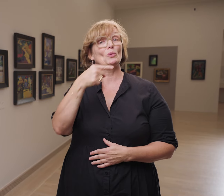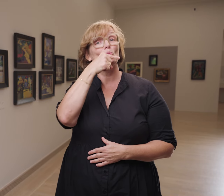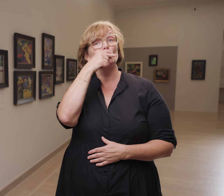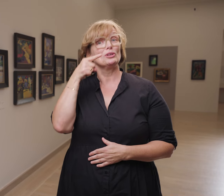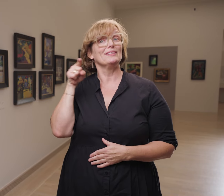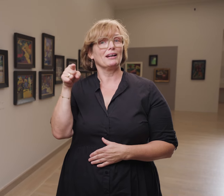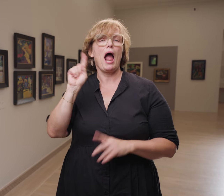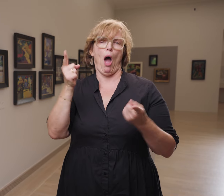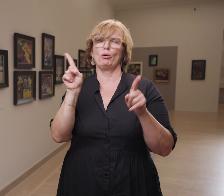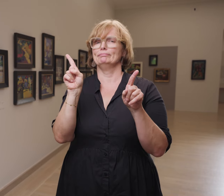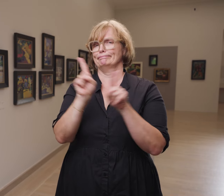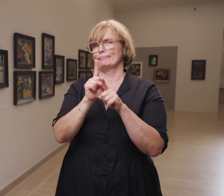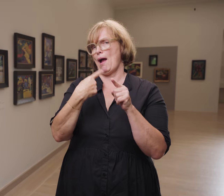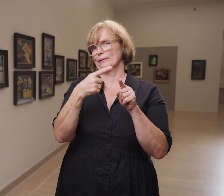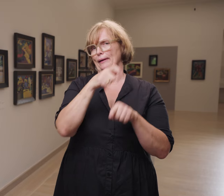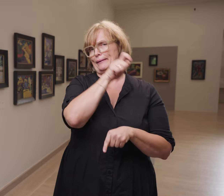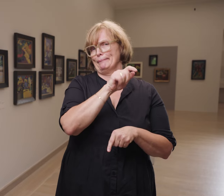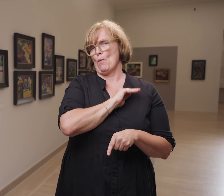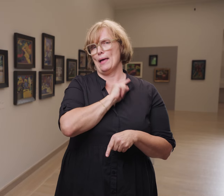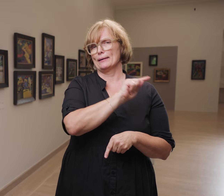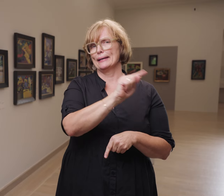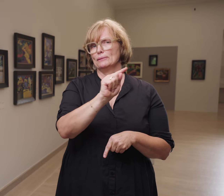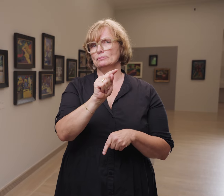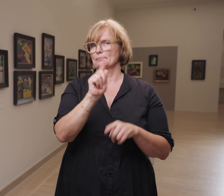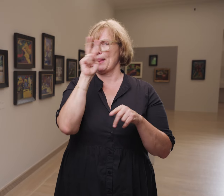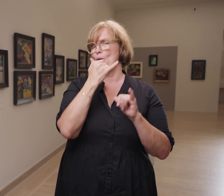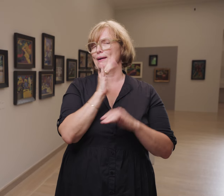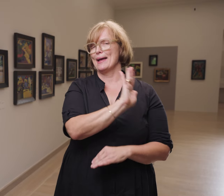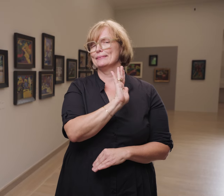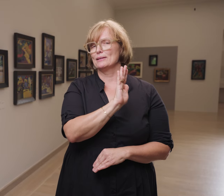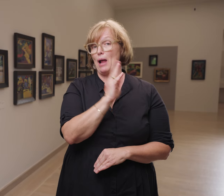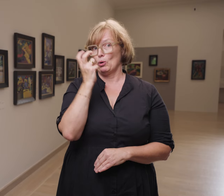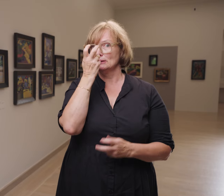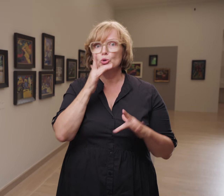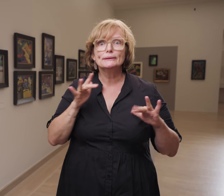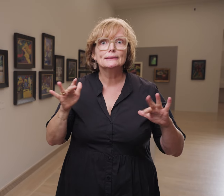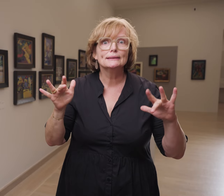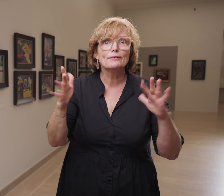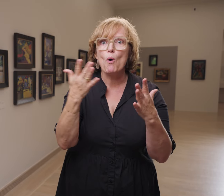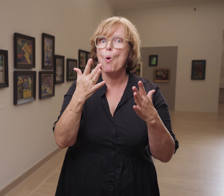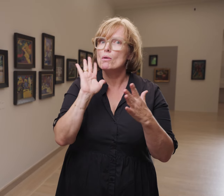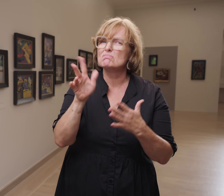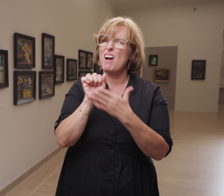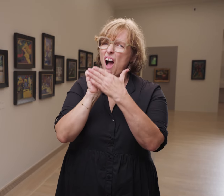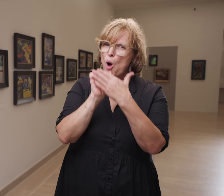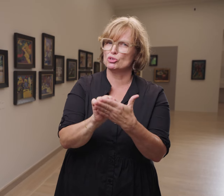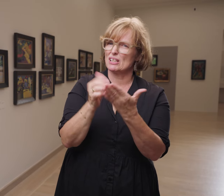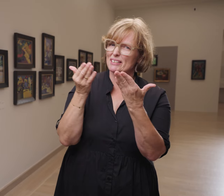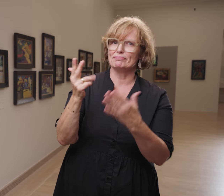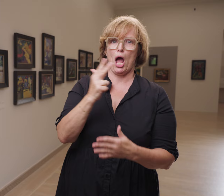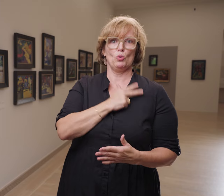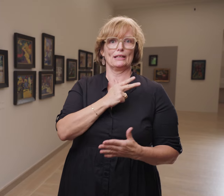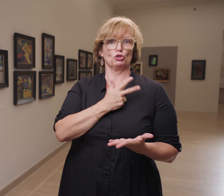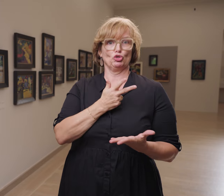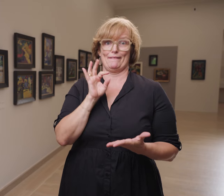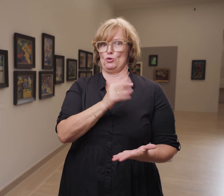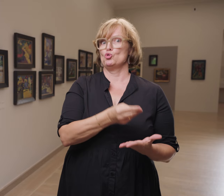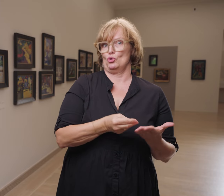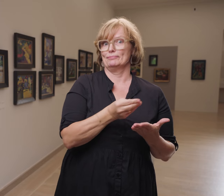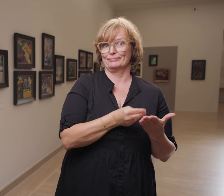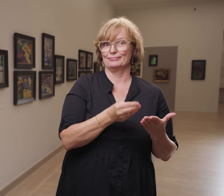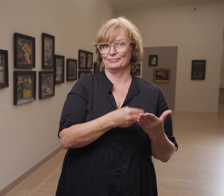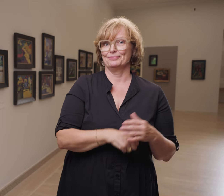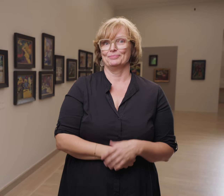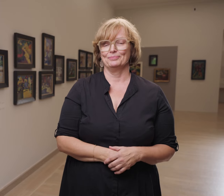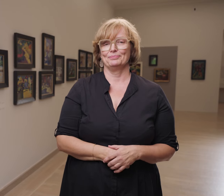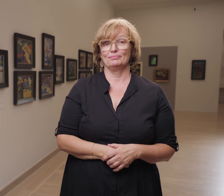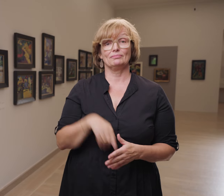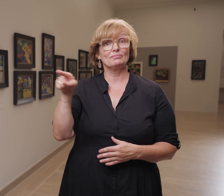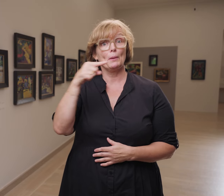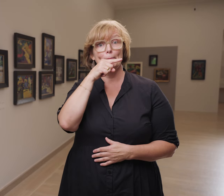Münter suchte in ihrer Malerei, wie andere Kolleg*innen des Blauen Reiter, nach einem authentischen Ausdruck.